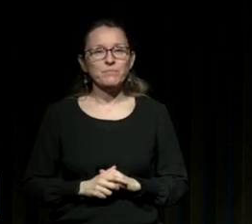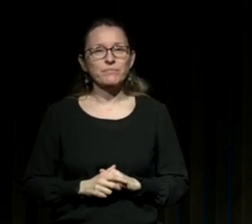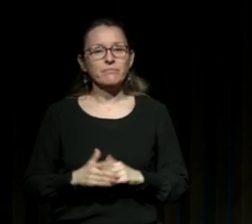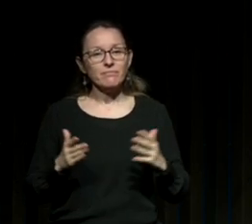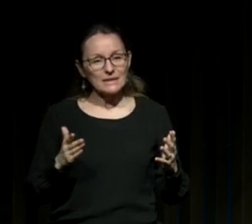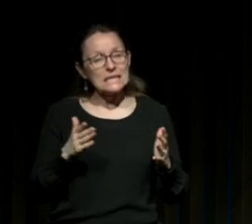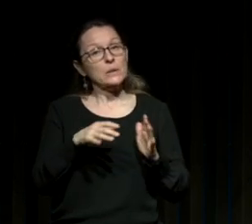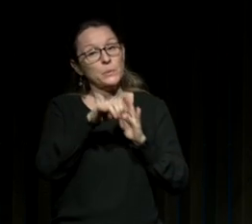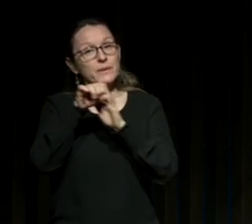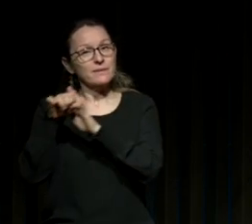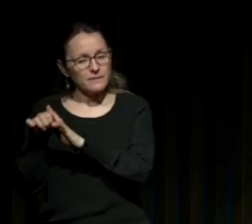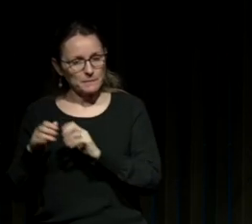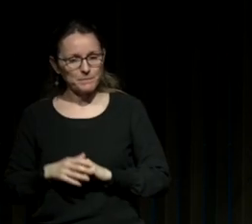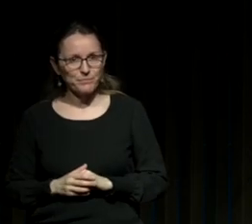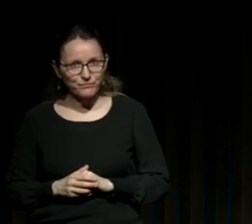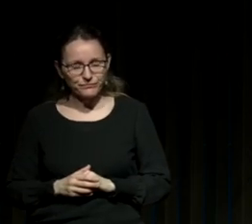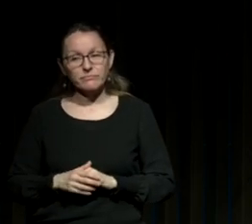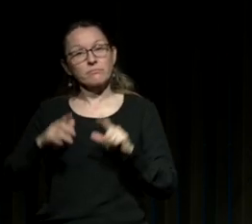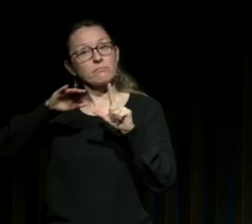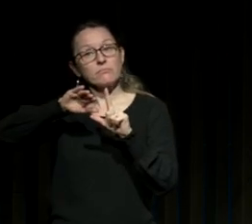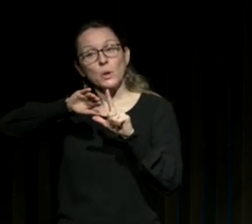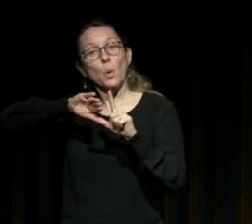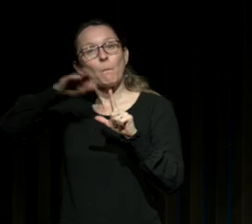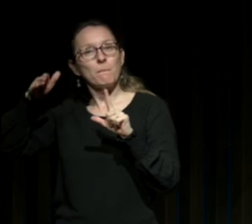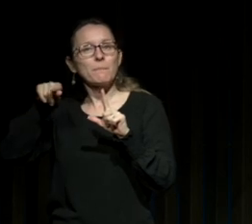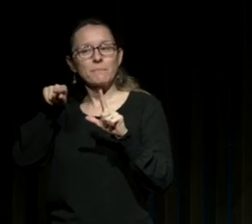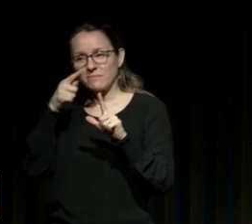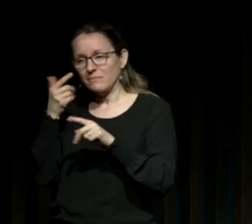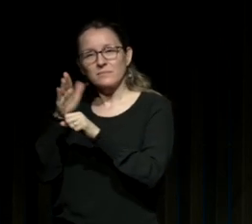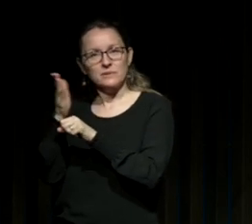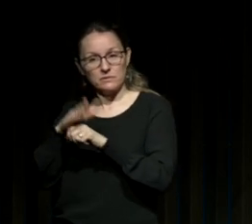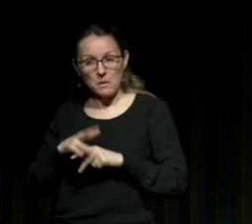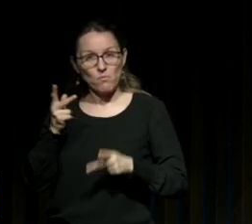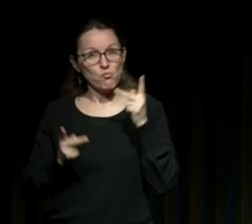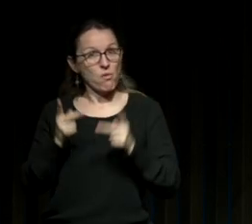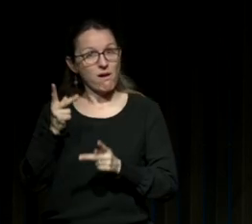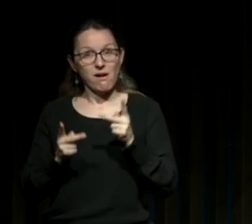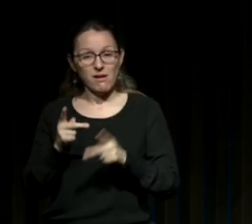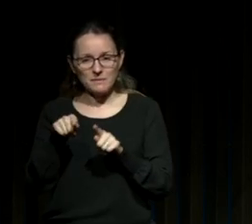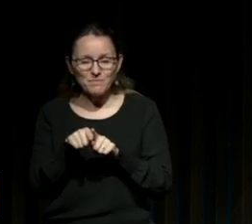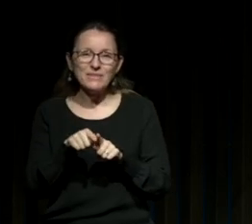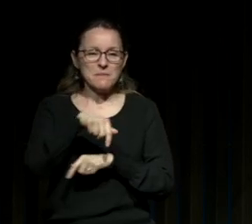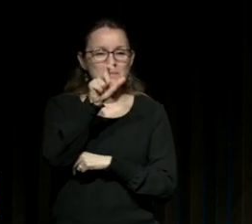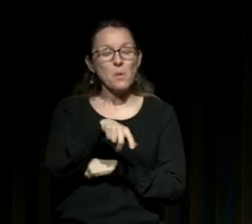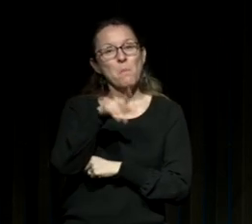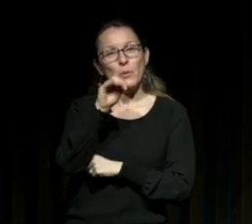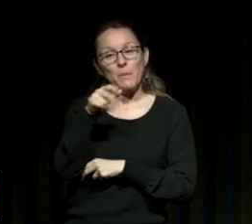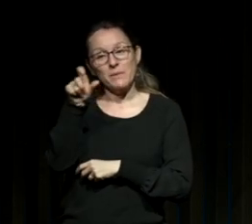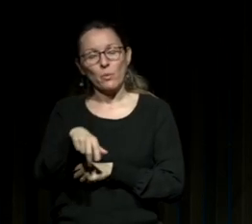montre l'effondrement de seppois individus en bleu l individu en rouge et puis l'esc l'effondrement